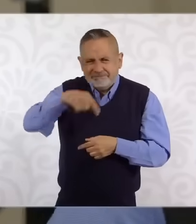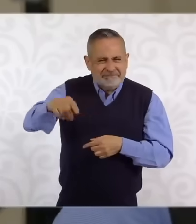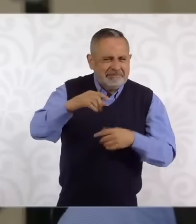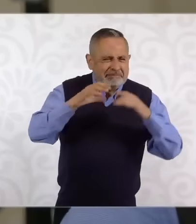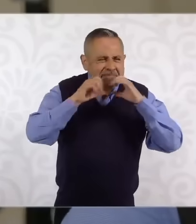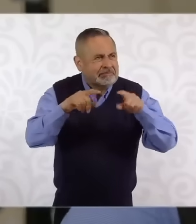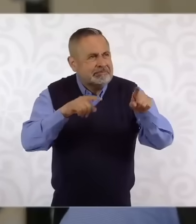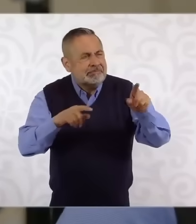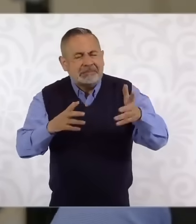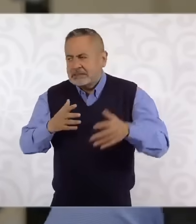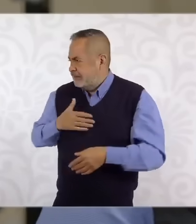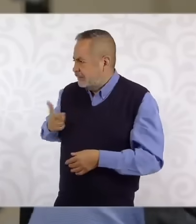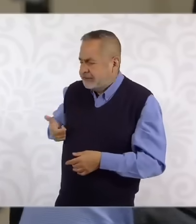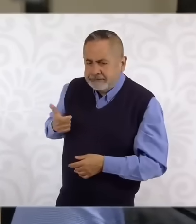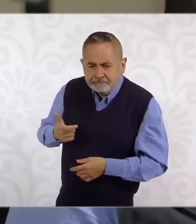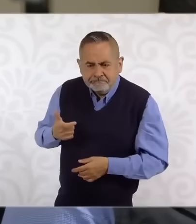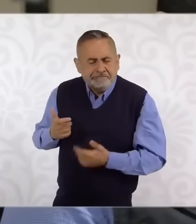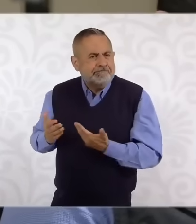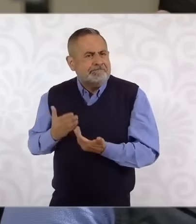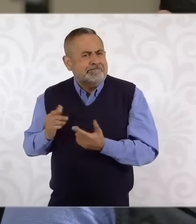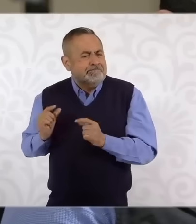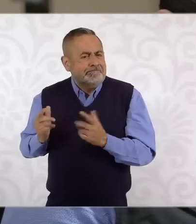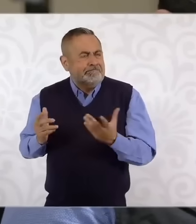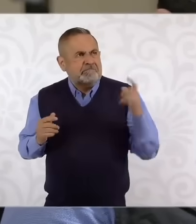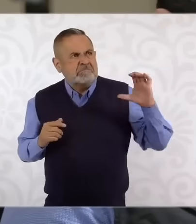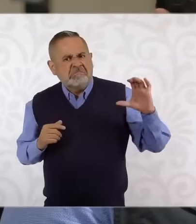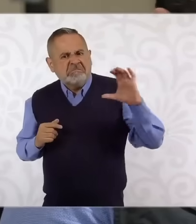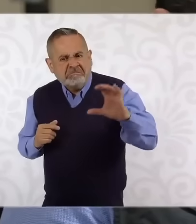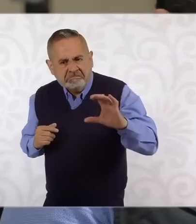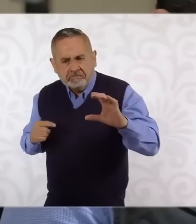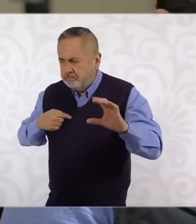¿Cómo lidiar con eso? Eh, digamos, tomando en cuenta los problemas que estamos enfrentando